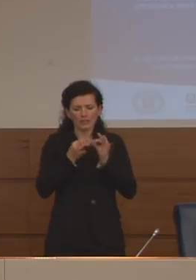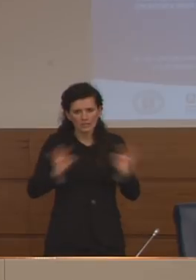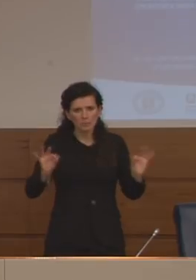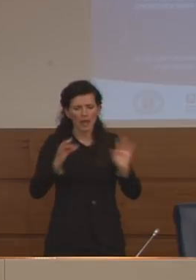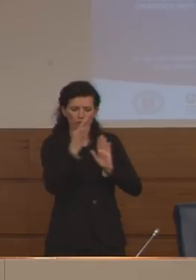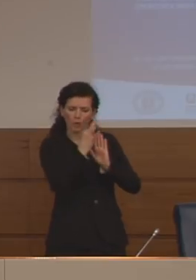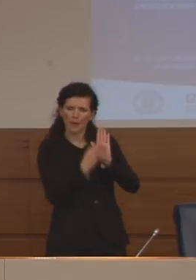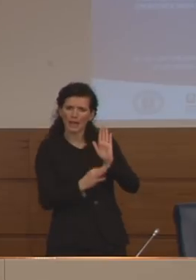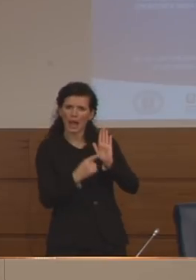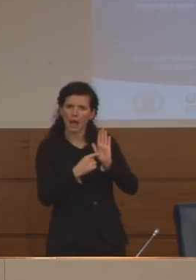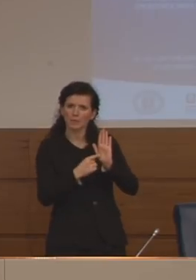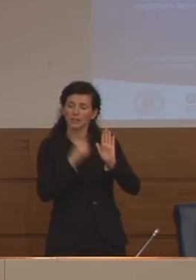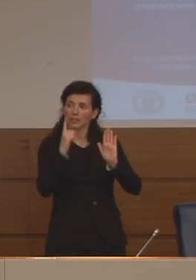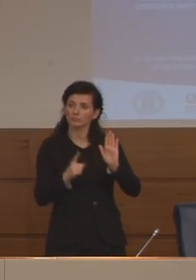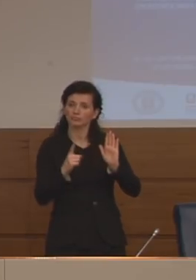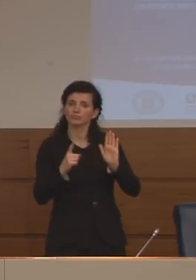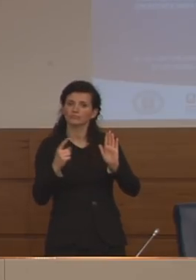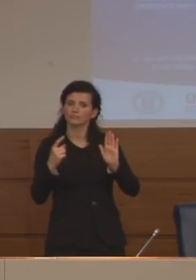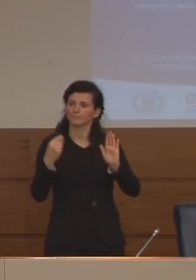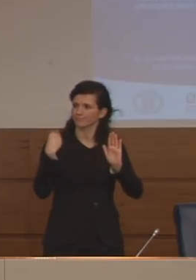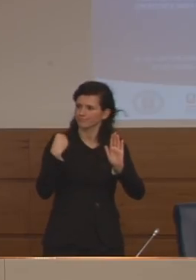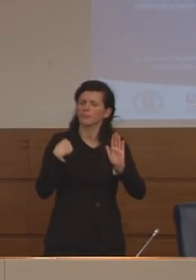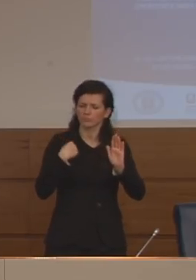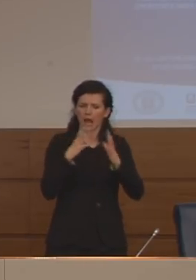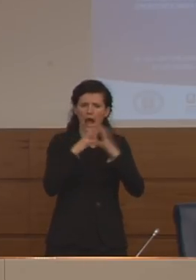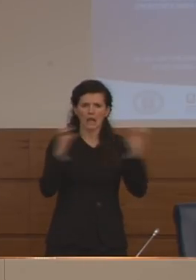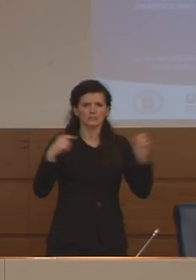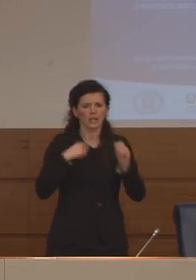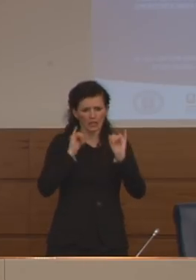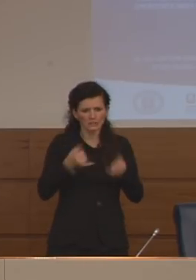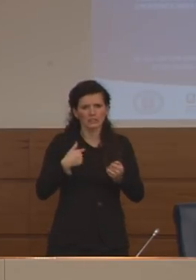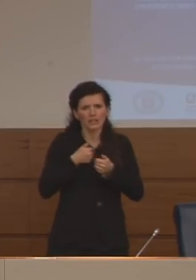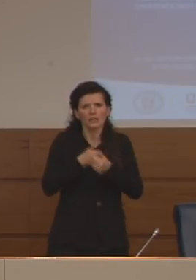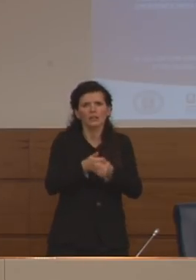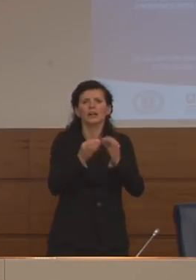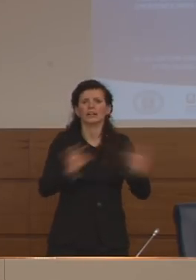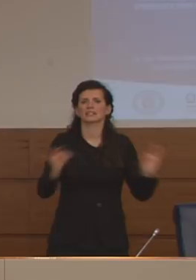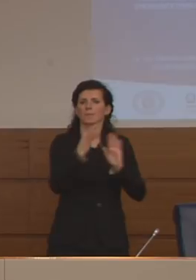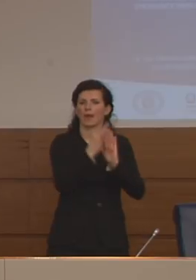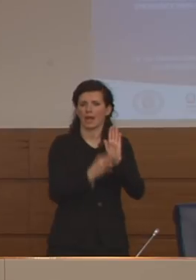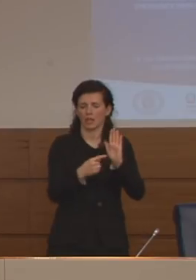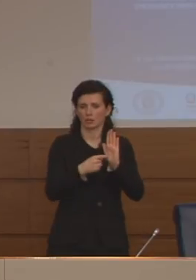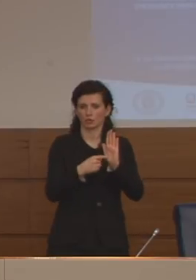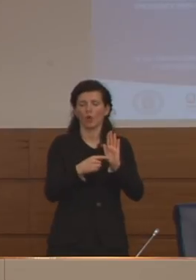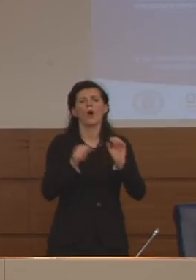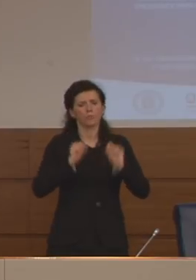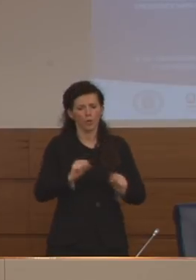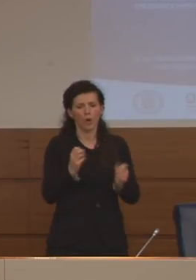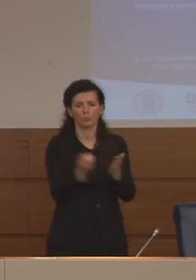richiesti per questa tipologia di strumento. Molte stanno lavorando per